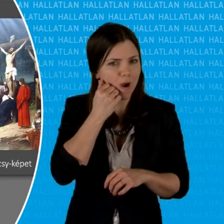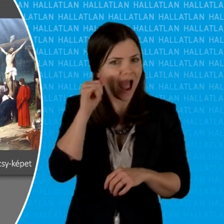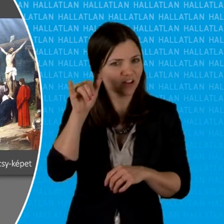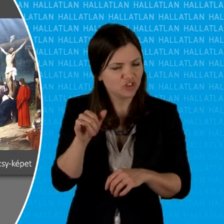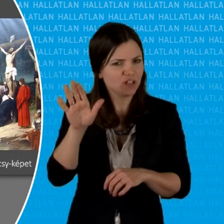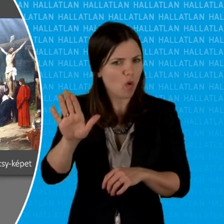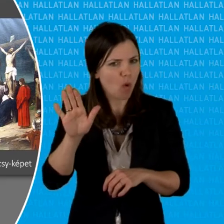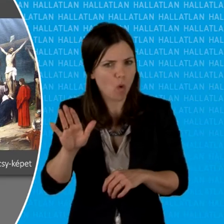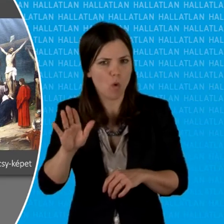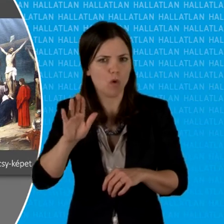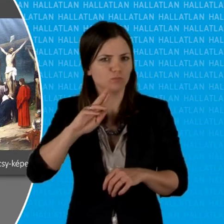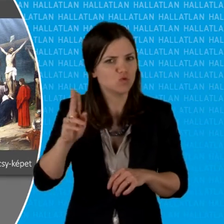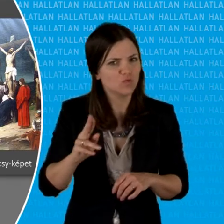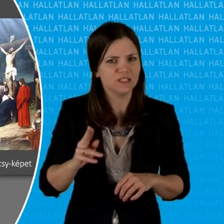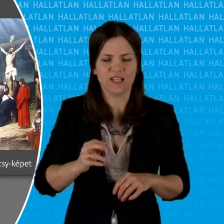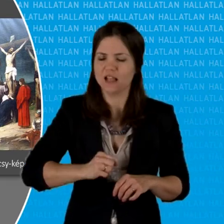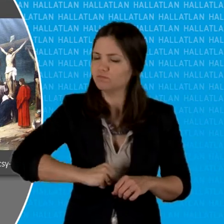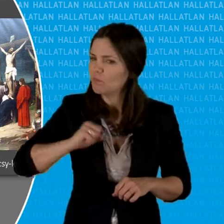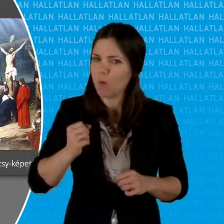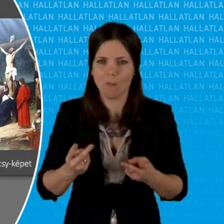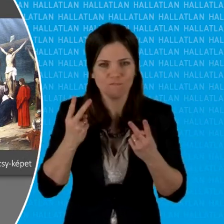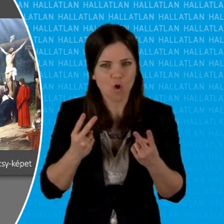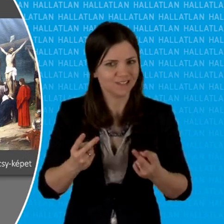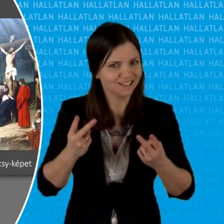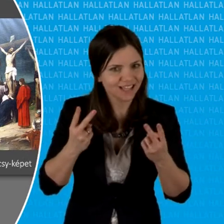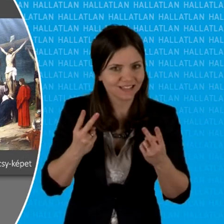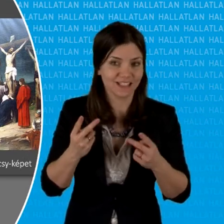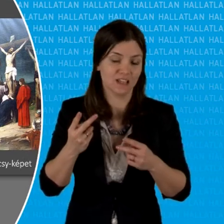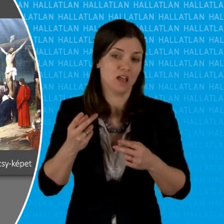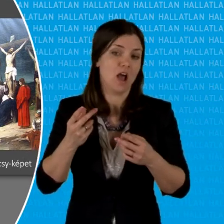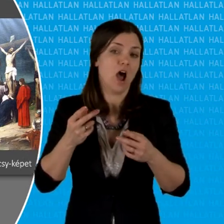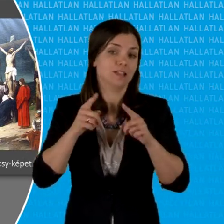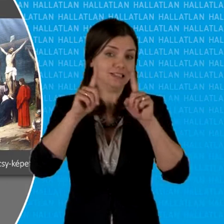Munkácsy művészetének jelentősége hatalmas.